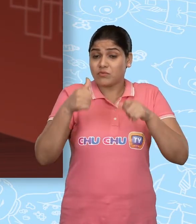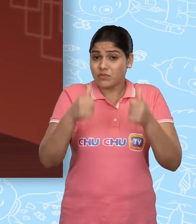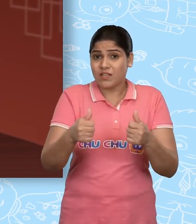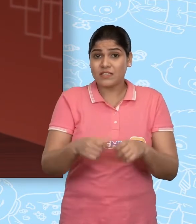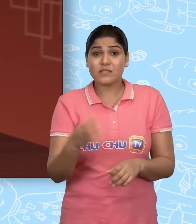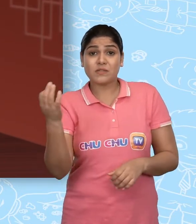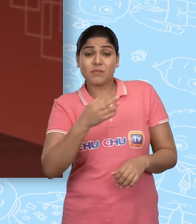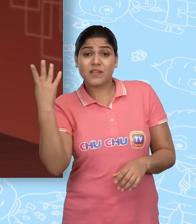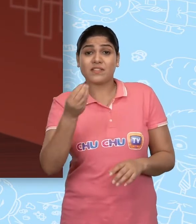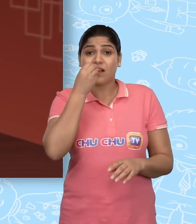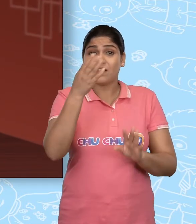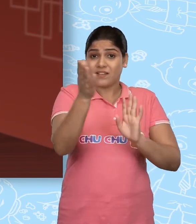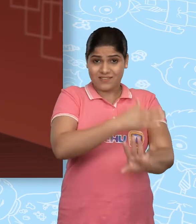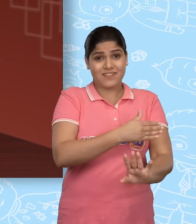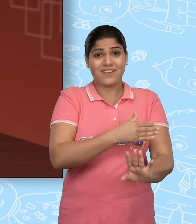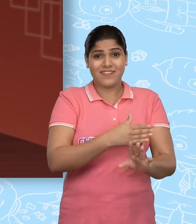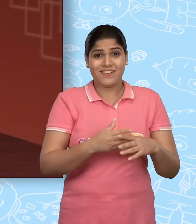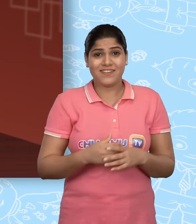खास कर ख़ाना खाने से पहले